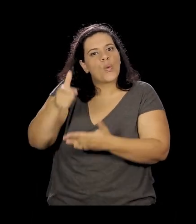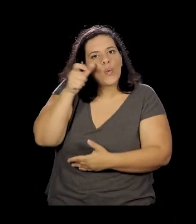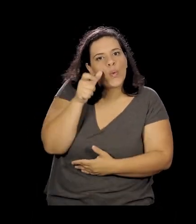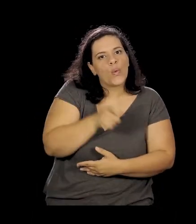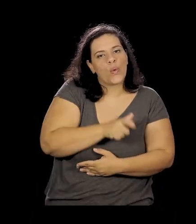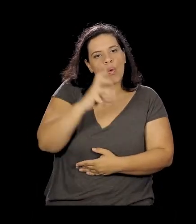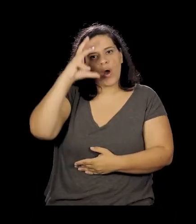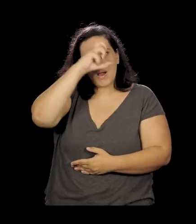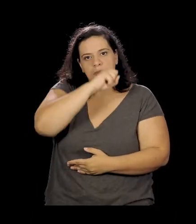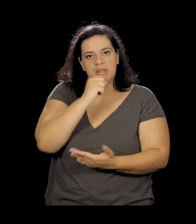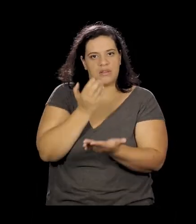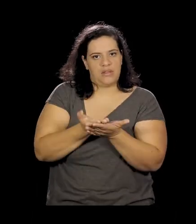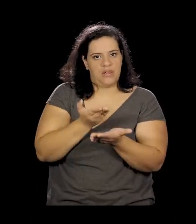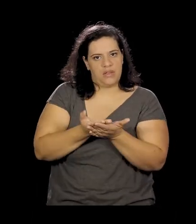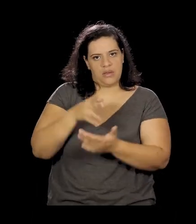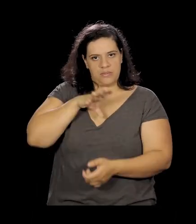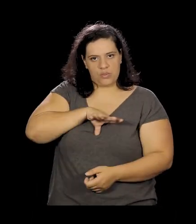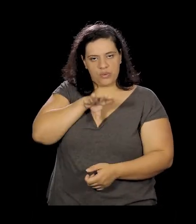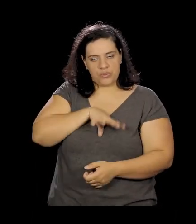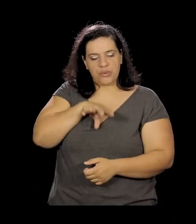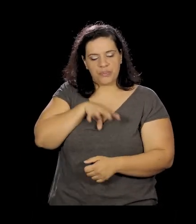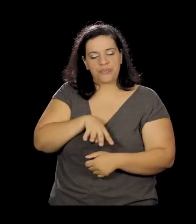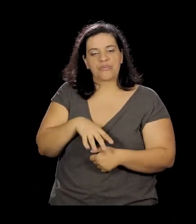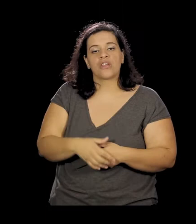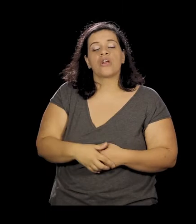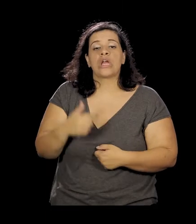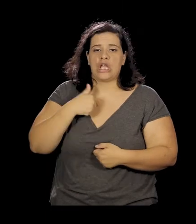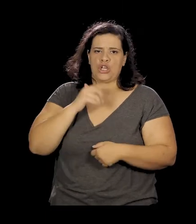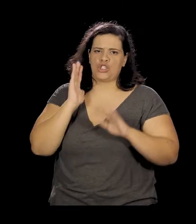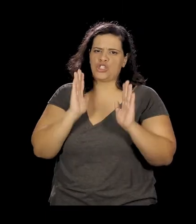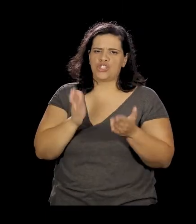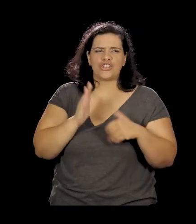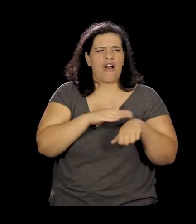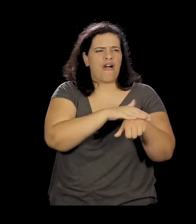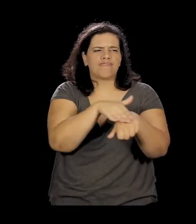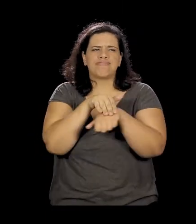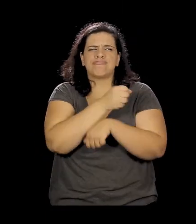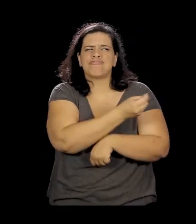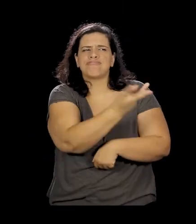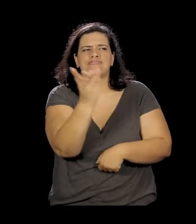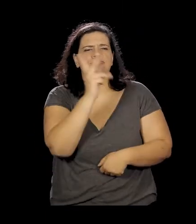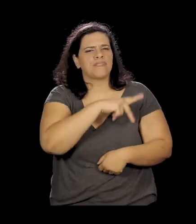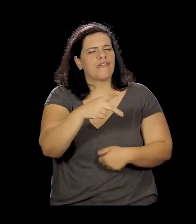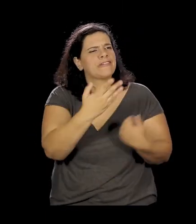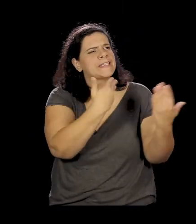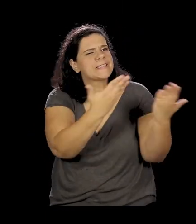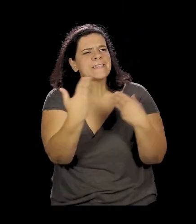a tomarem aulas de português. Já falei com muitos colegas sobre isso,